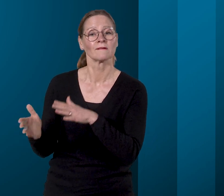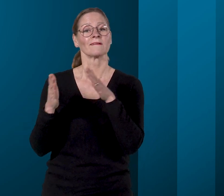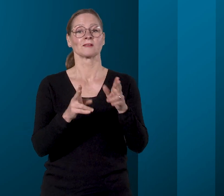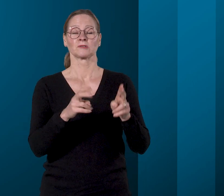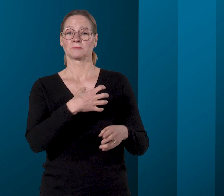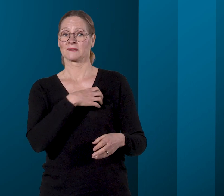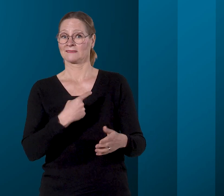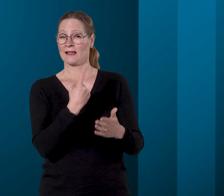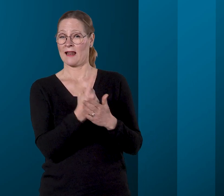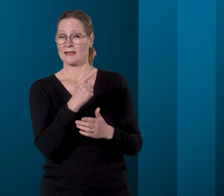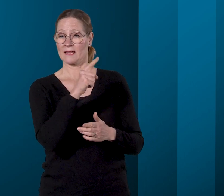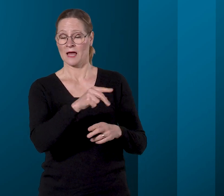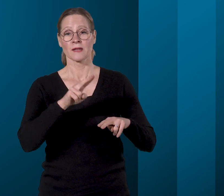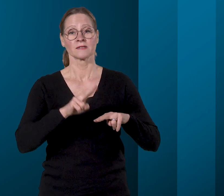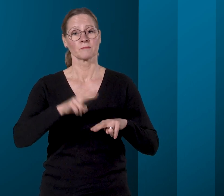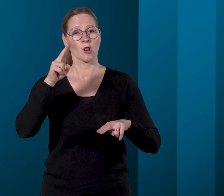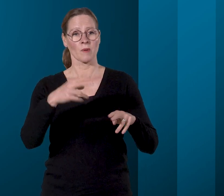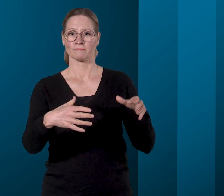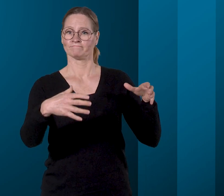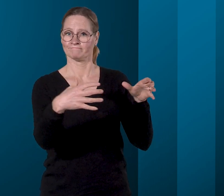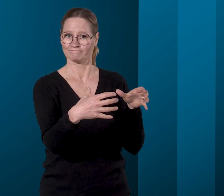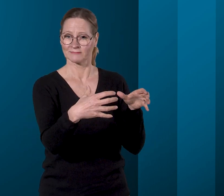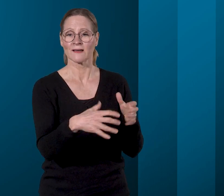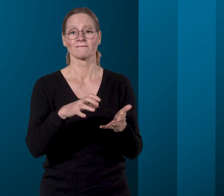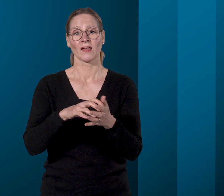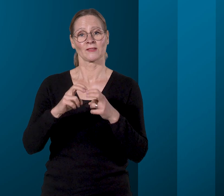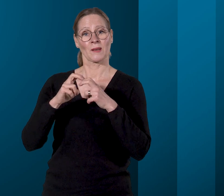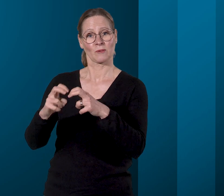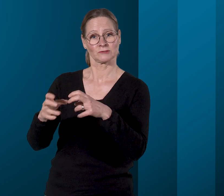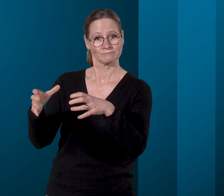sekä lisäksi diplomaatti- kunnan ja valtioneuvoston -